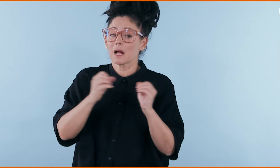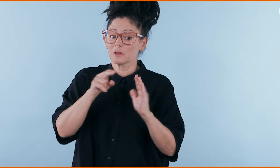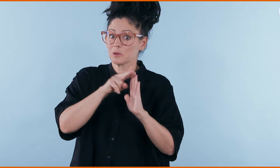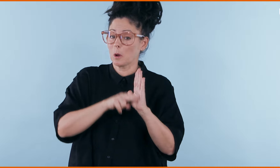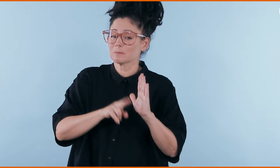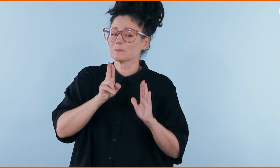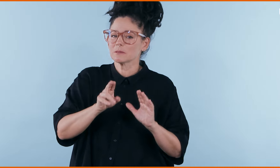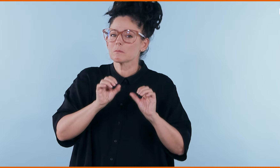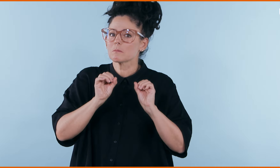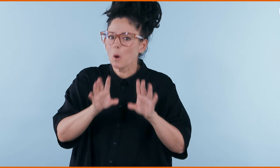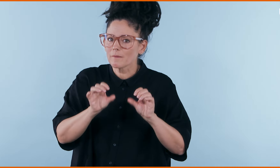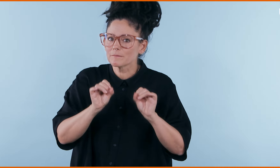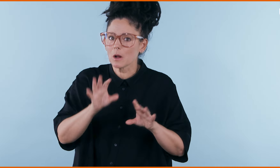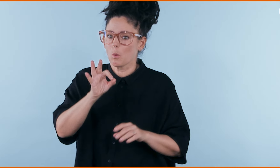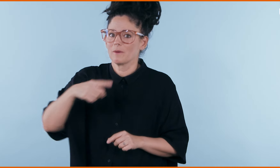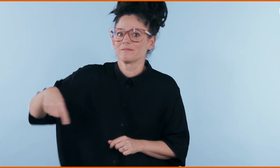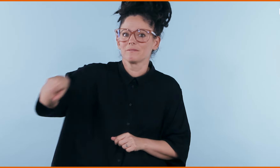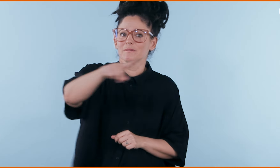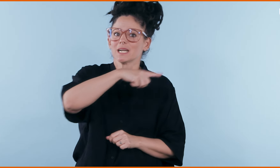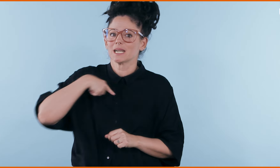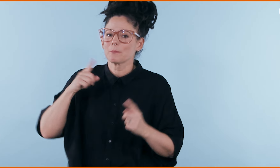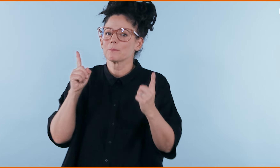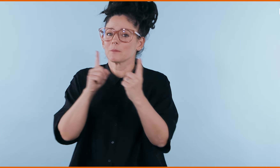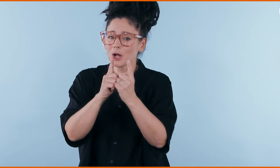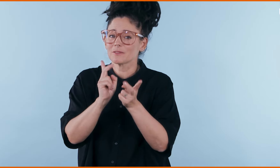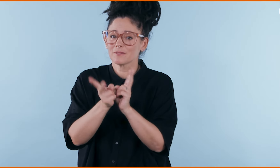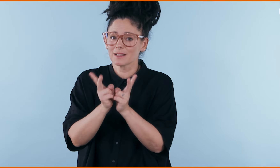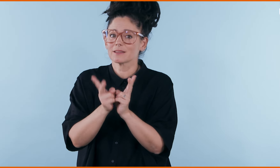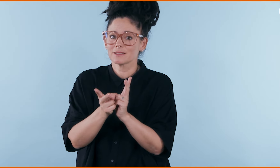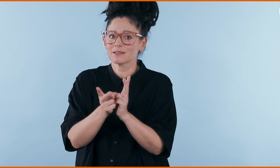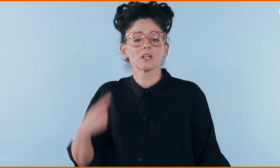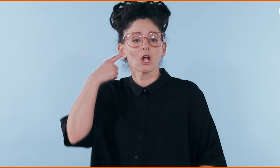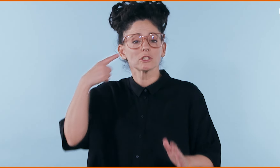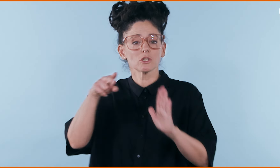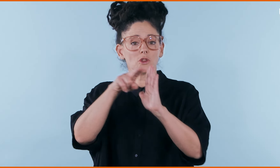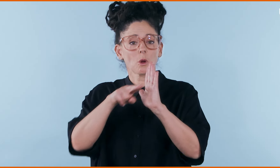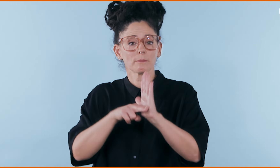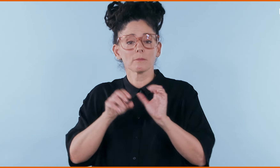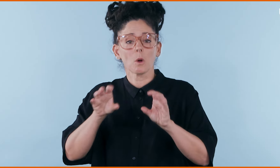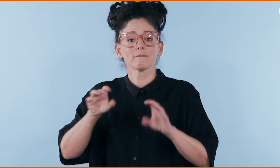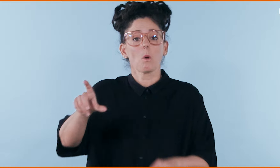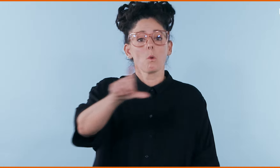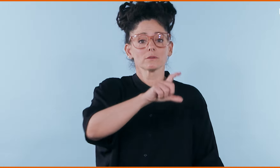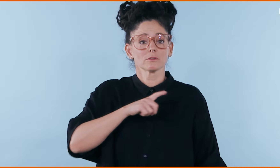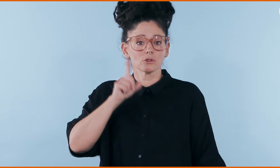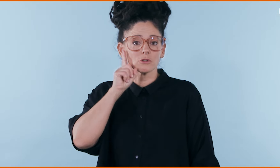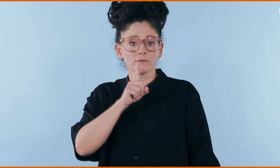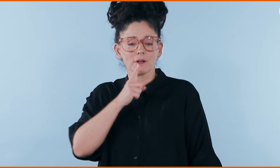påverkar hur vi bemöter varandra. Hörselnormen påverkar döva,-